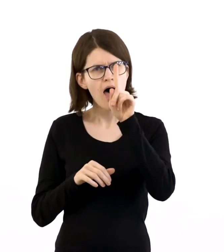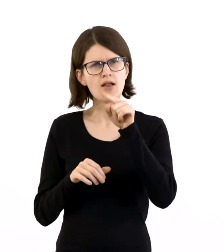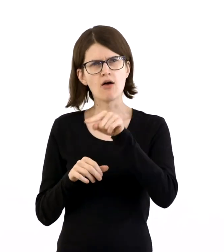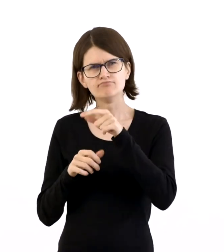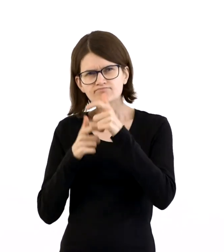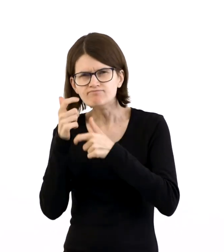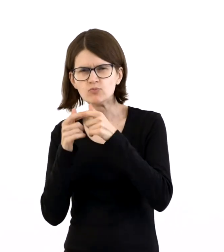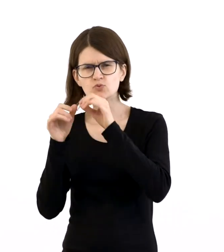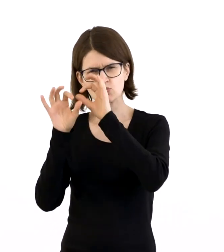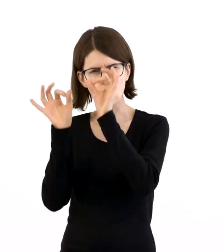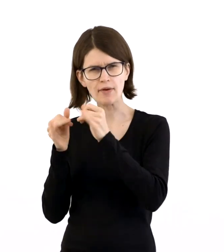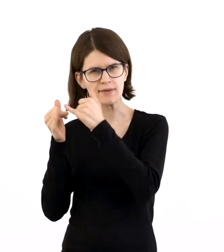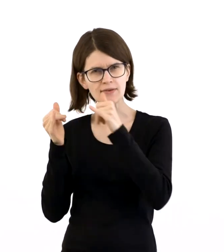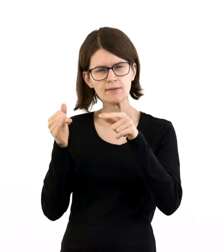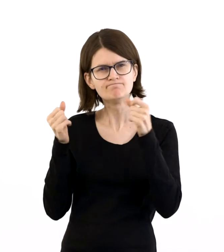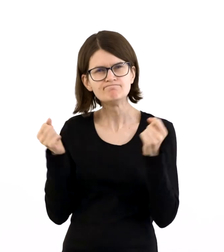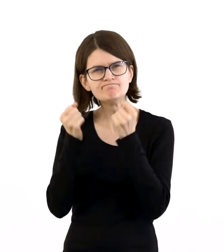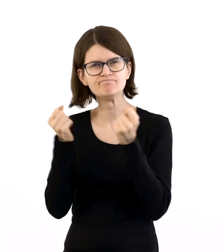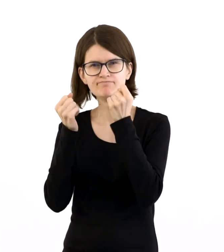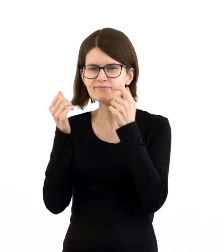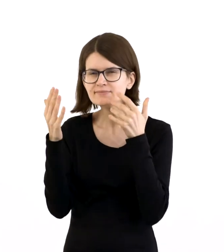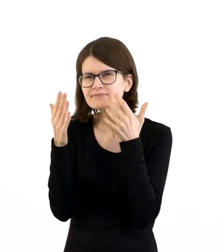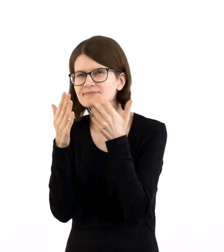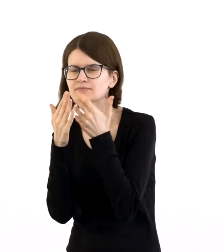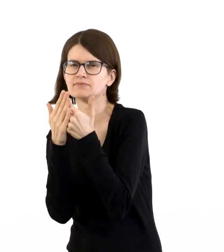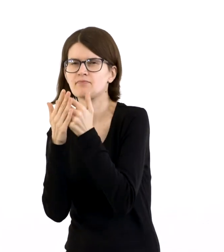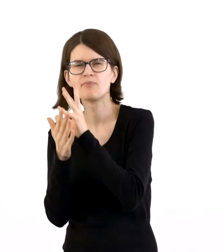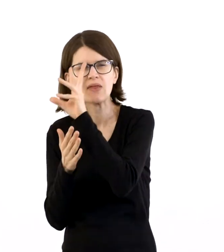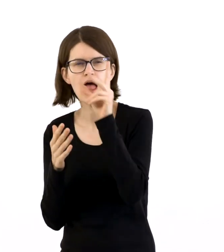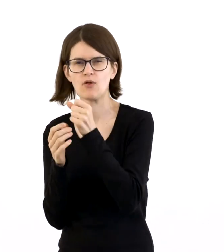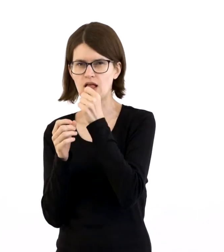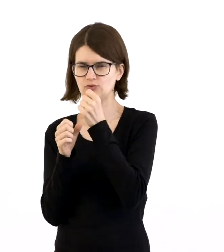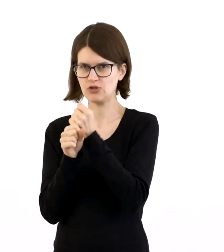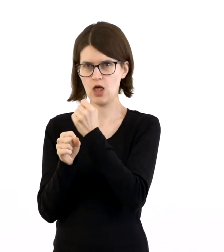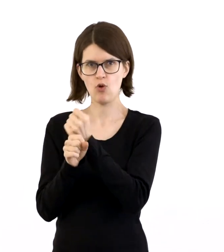Miała ona odzwierciedlać doskonałe piękno, do którego należało w życiu dążyć.